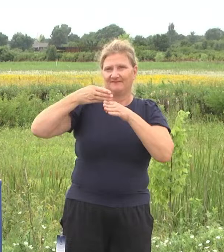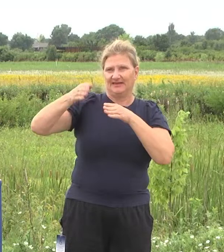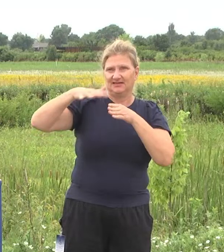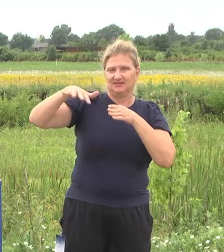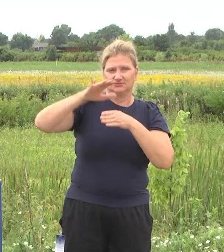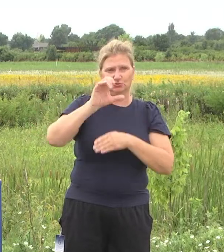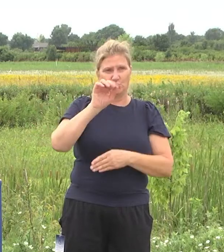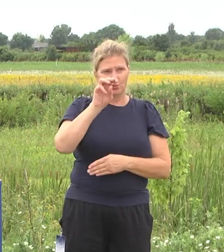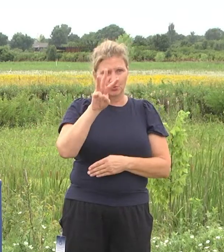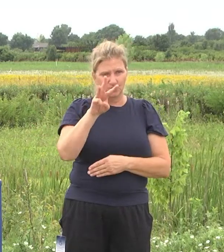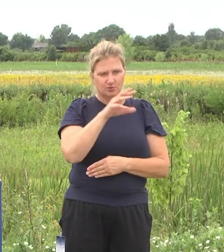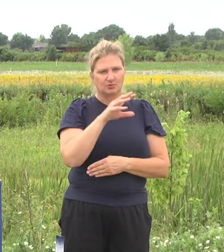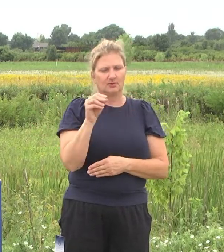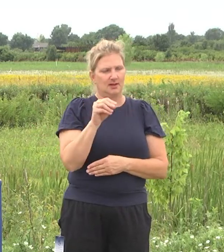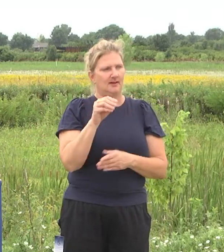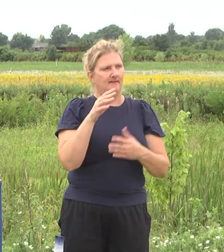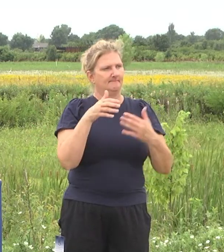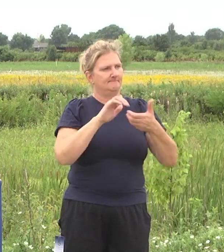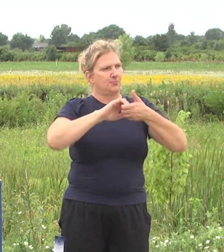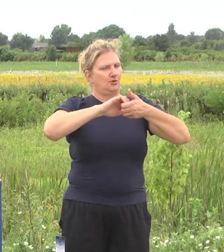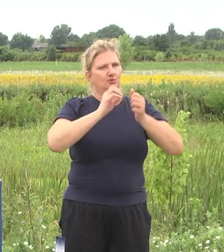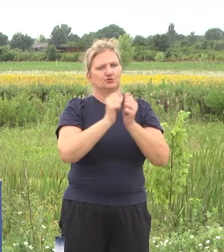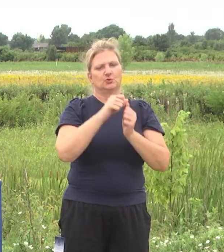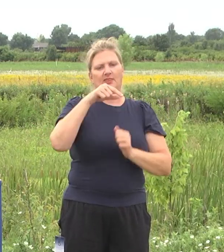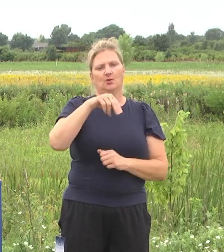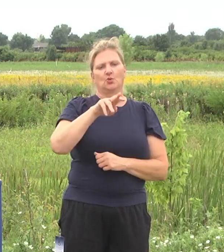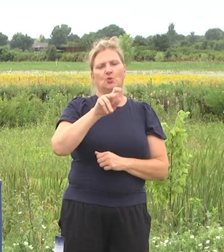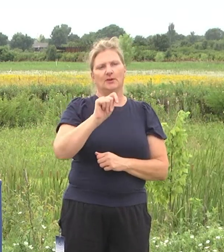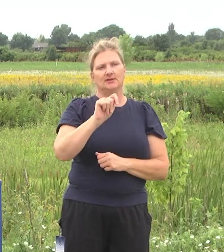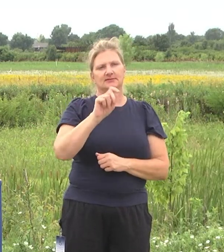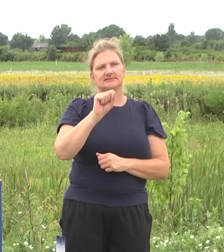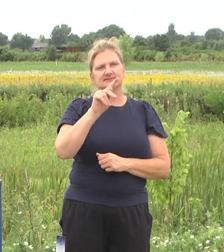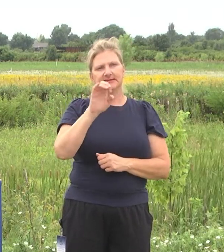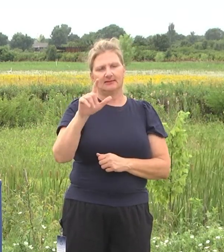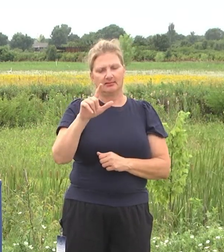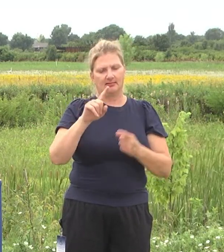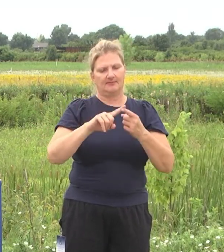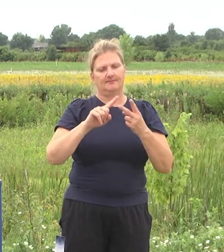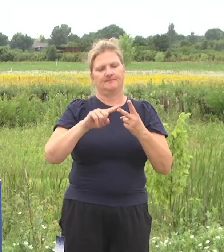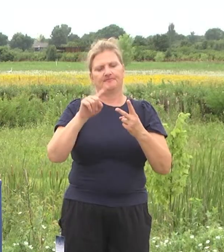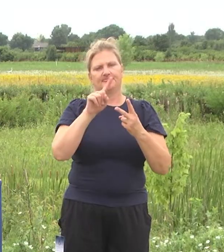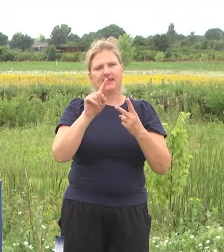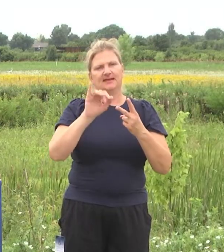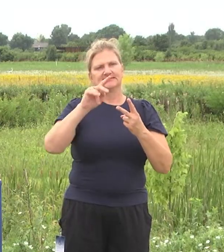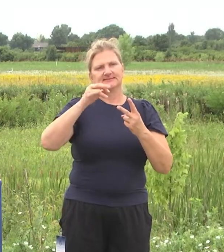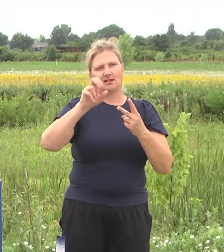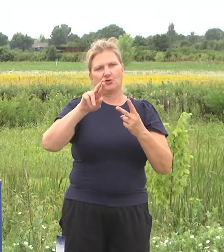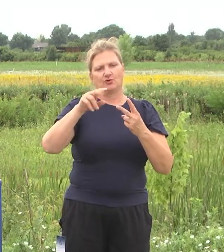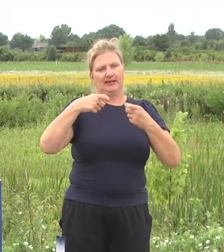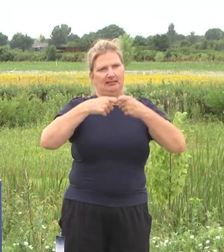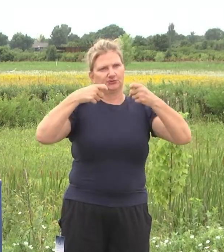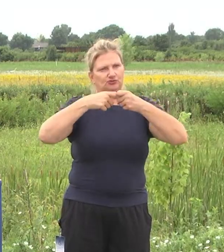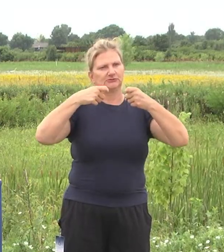socios de Flint Steel Ziggler Electric. Fueron el corazón del proyecto, poniendo